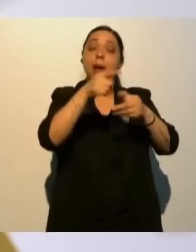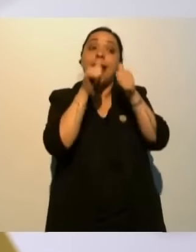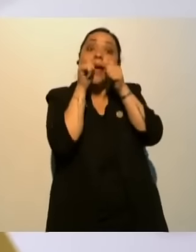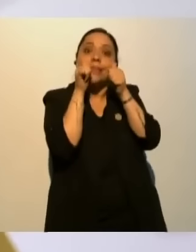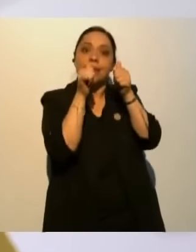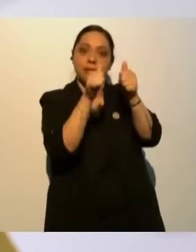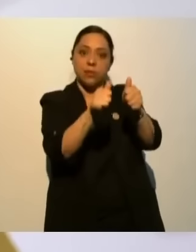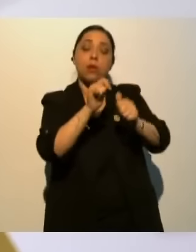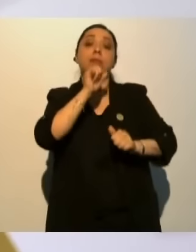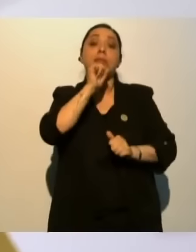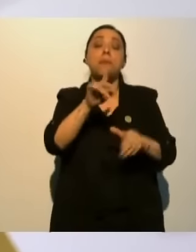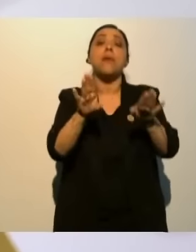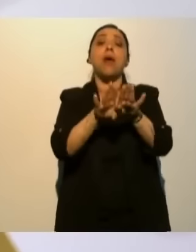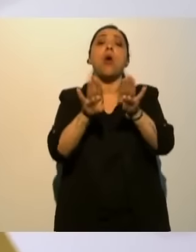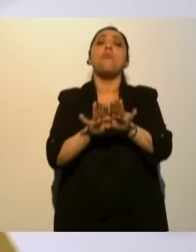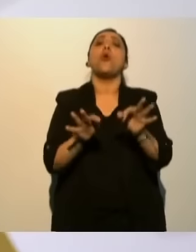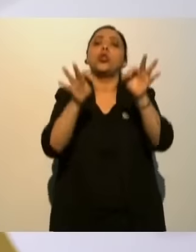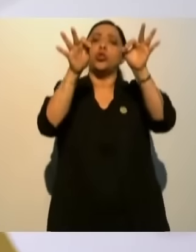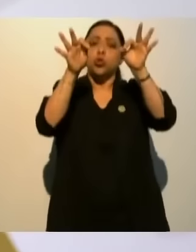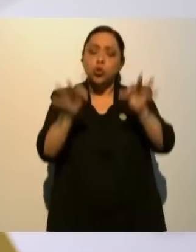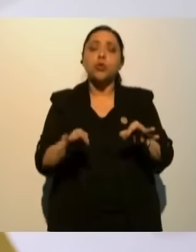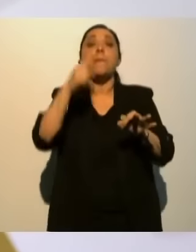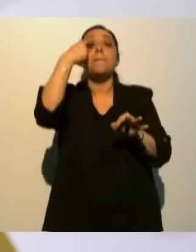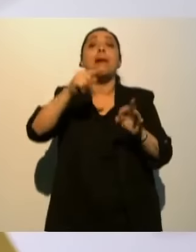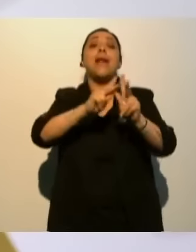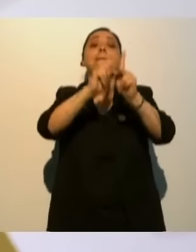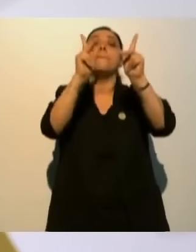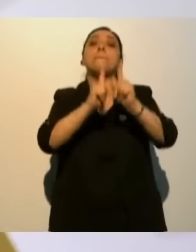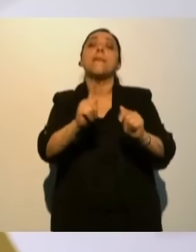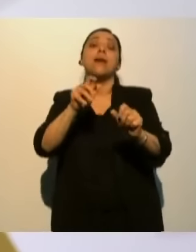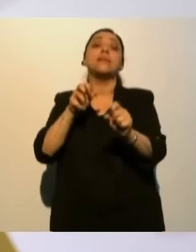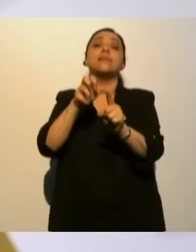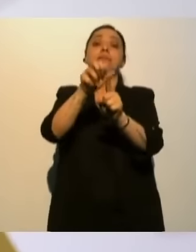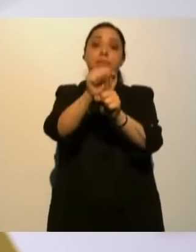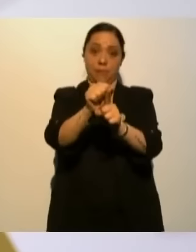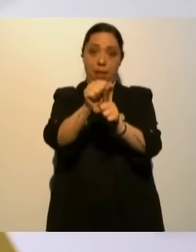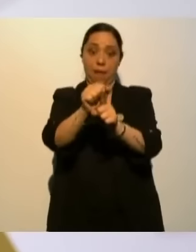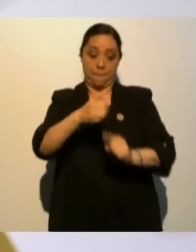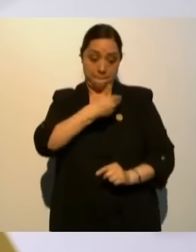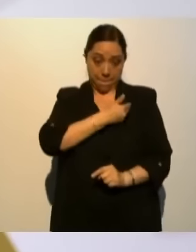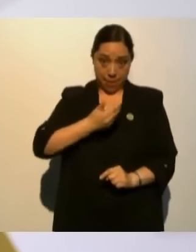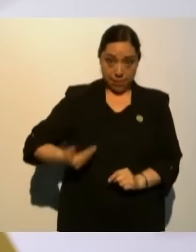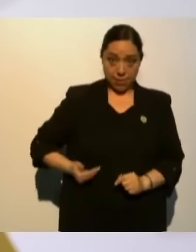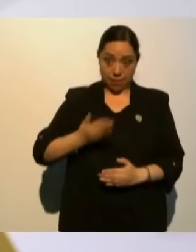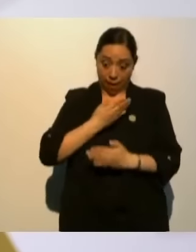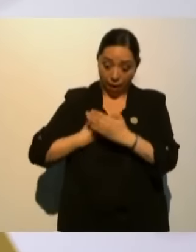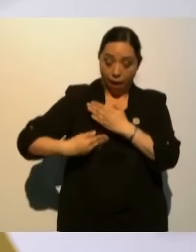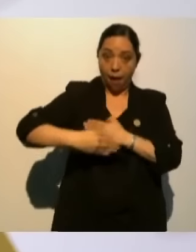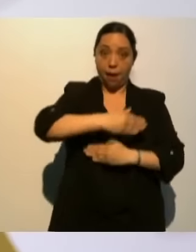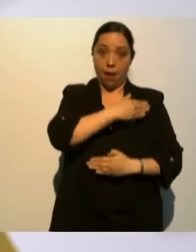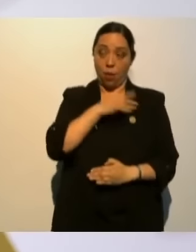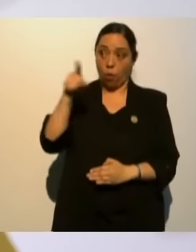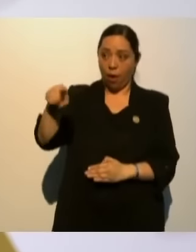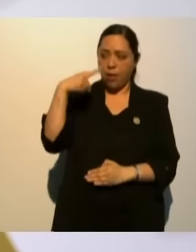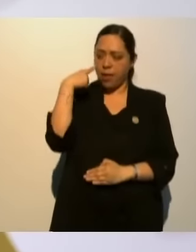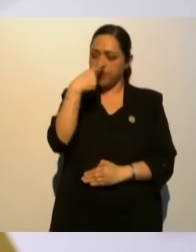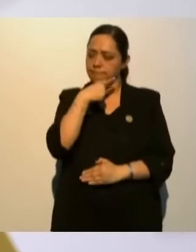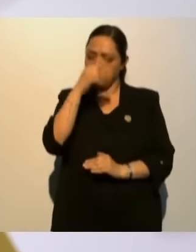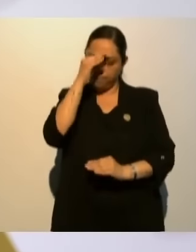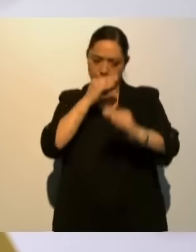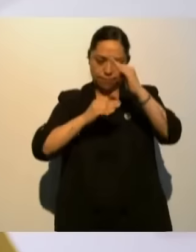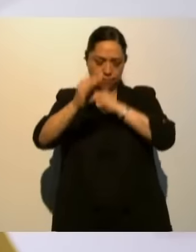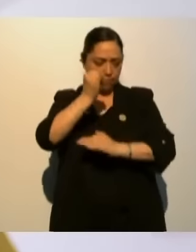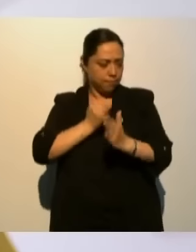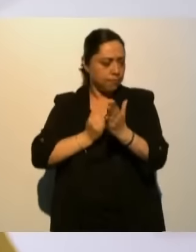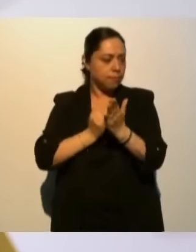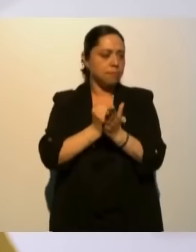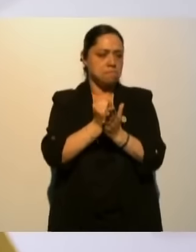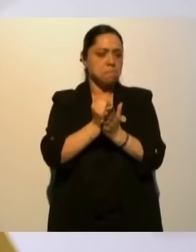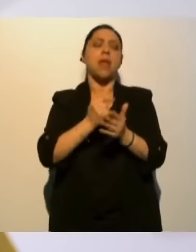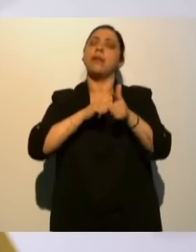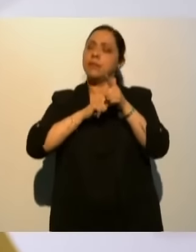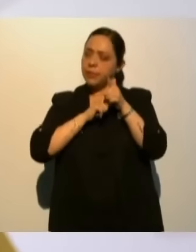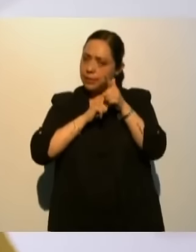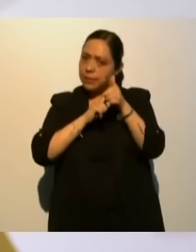de construir la paz la presidenta sh ha tomado la determinación de con la política